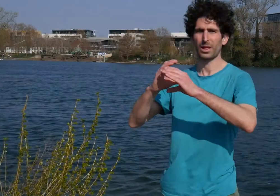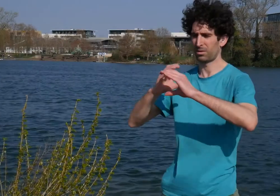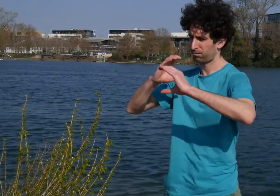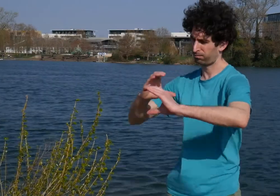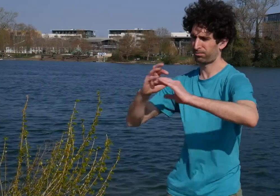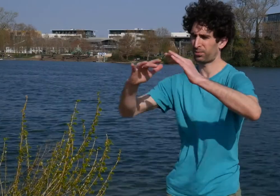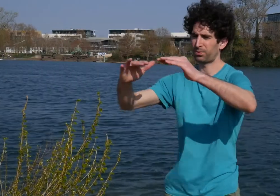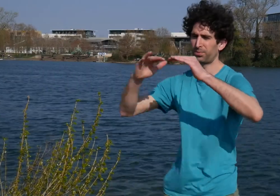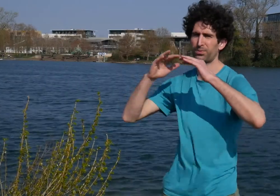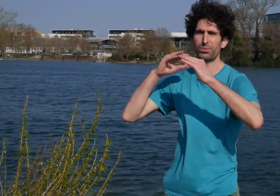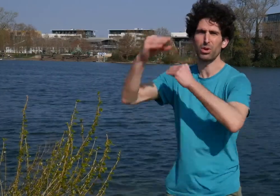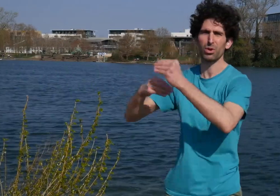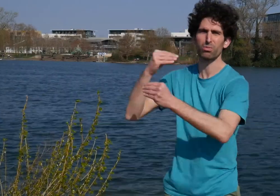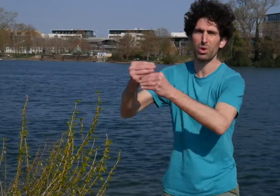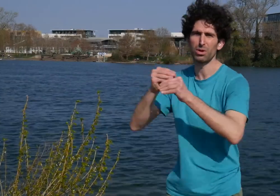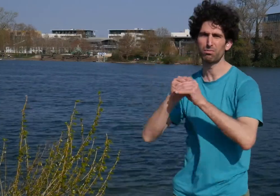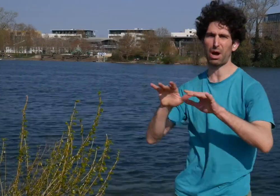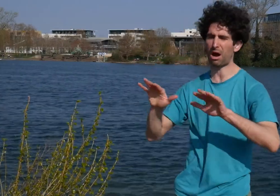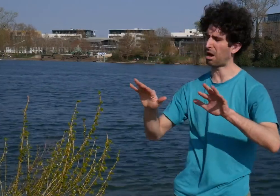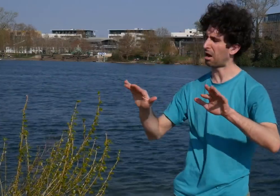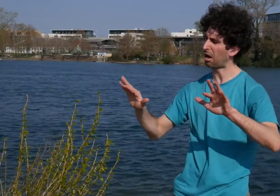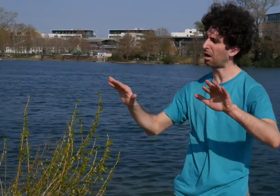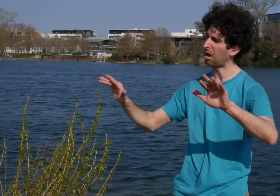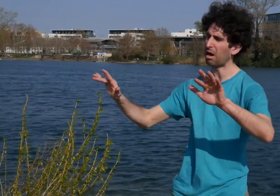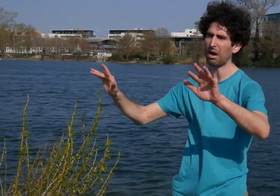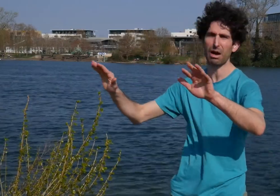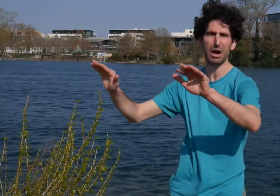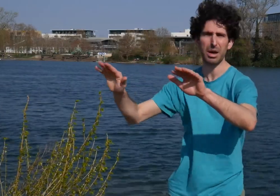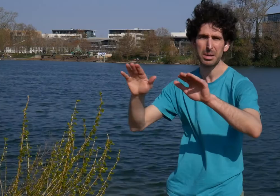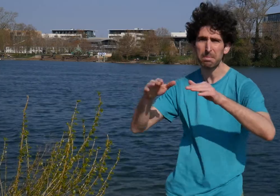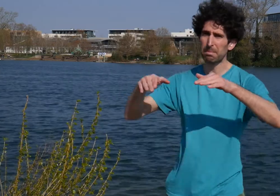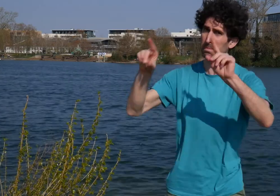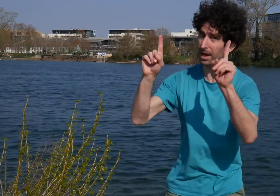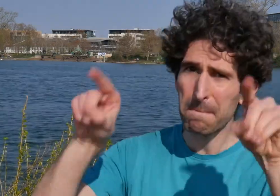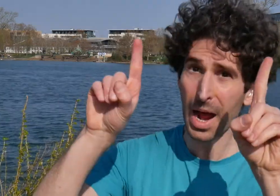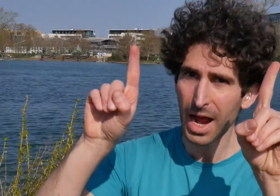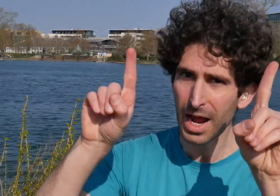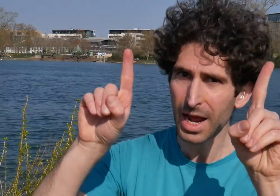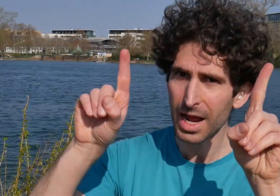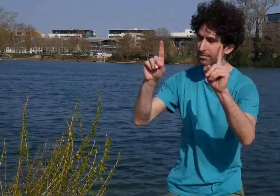Les tunnels sous-marins sont répandus dans le monde. Mais !